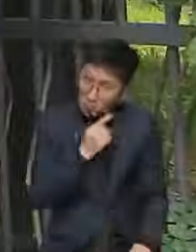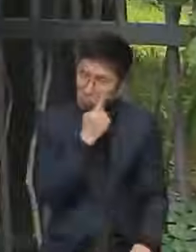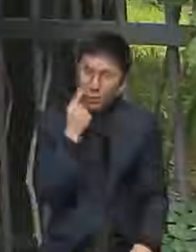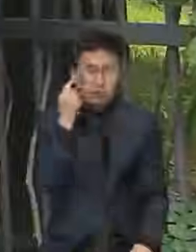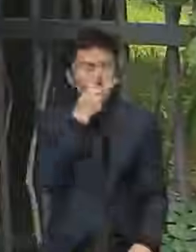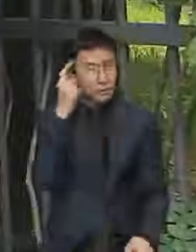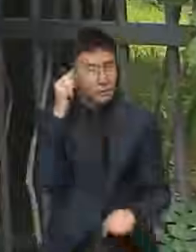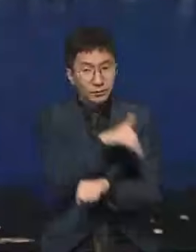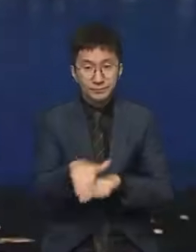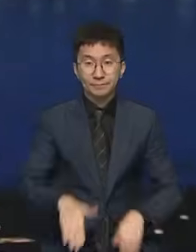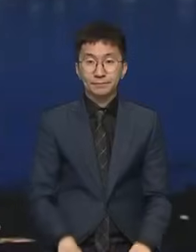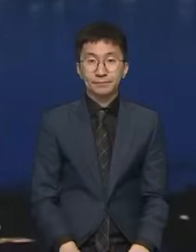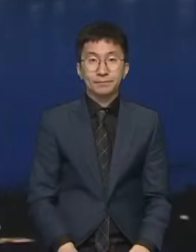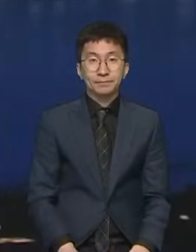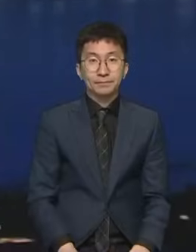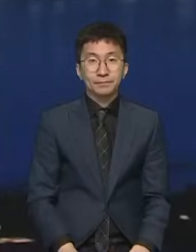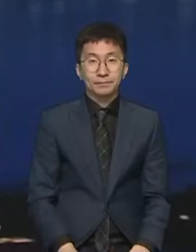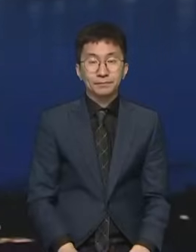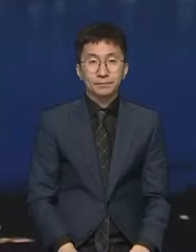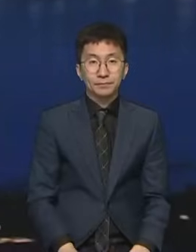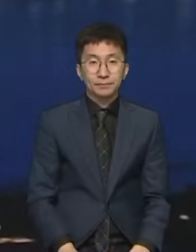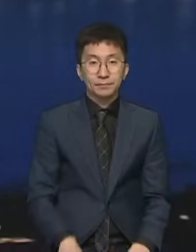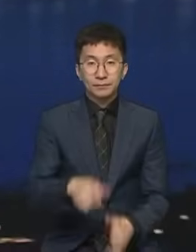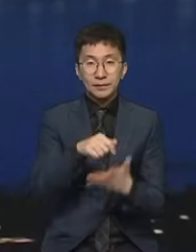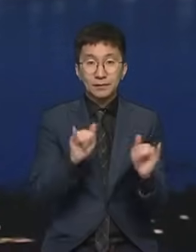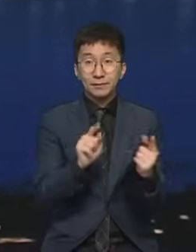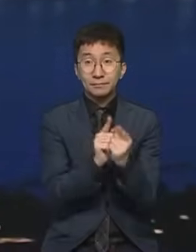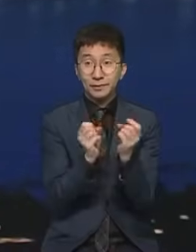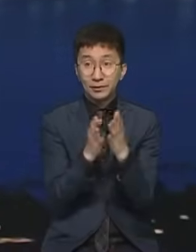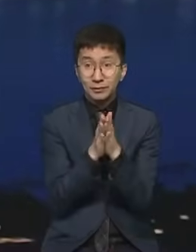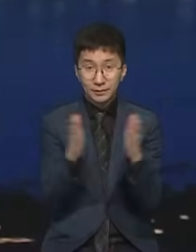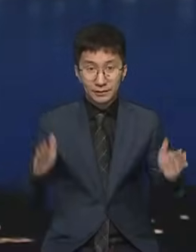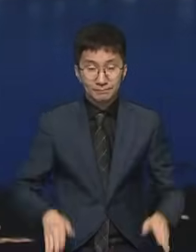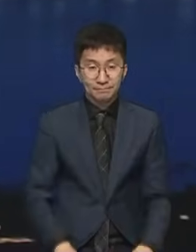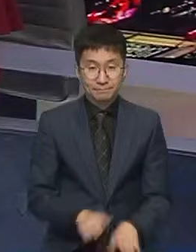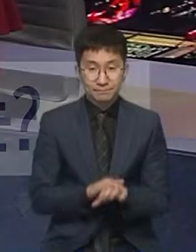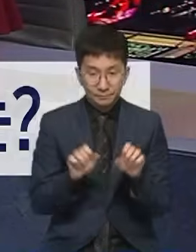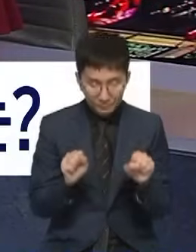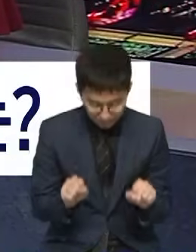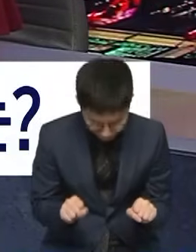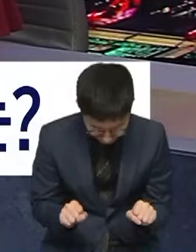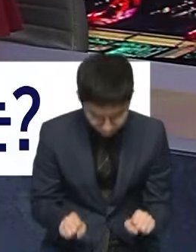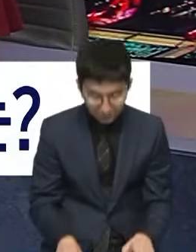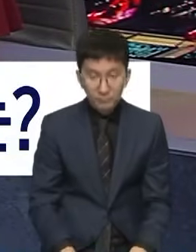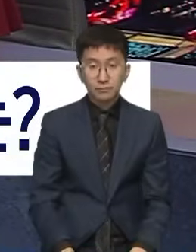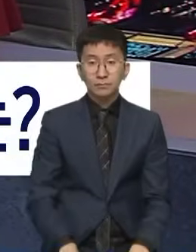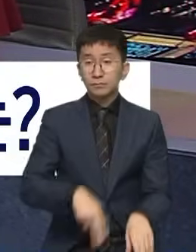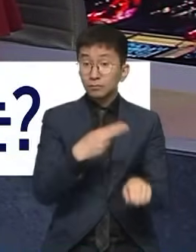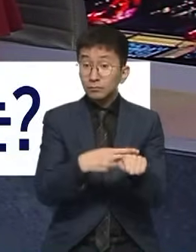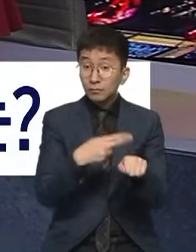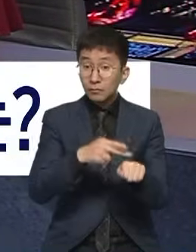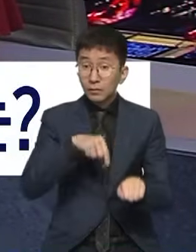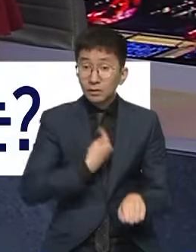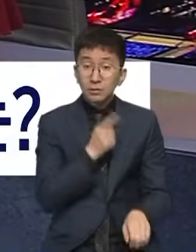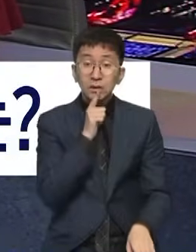(앵커) 김경희 기자와 얘기 나눠보겠습니다. 이렇게 많은 교사들이 스스로 신고를 했다는 게 예상 밖입니다.